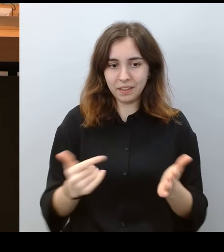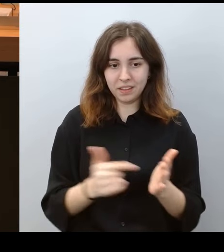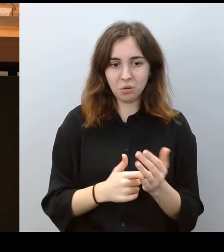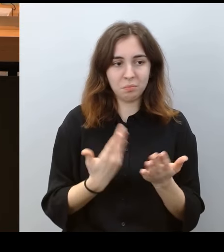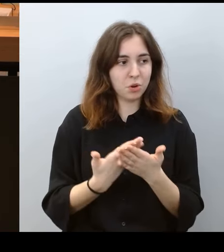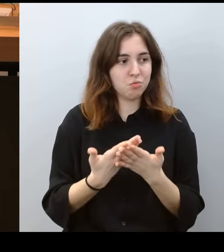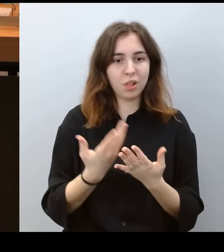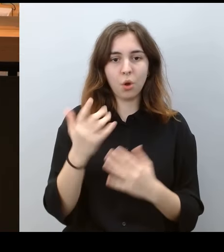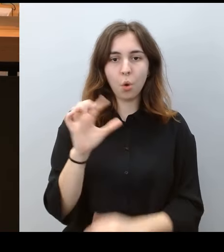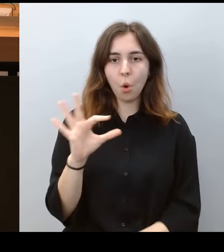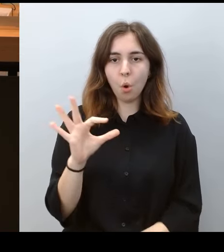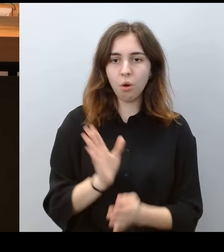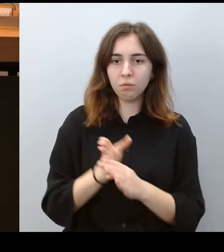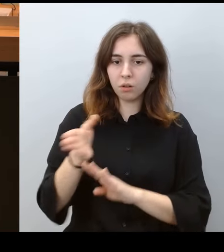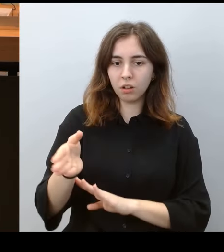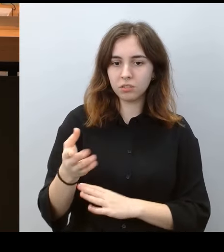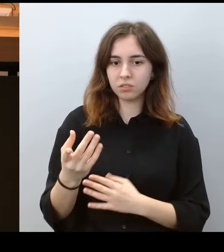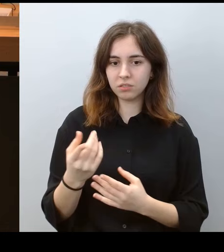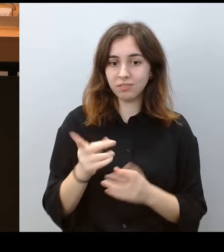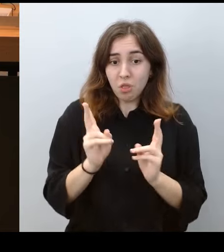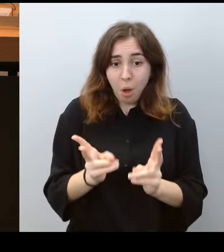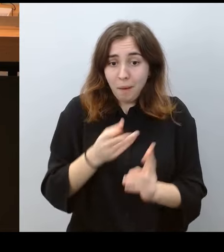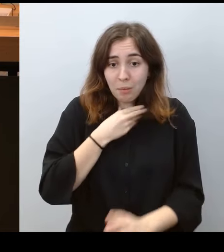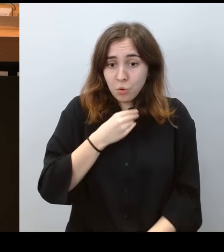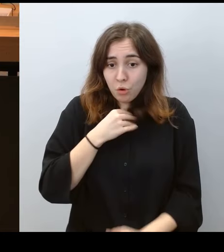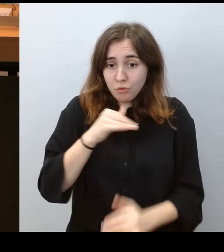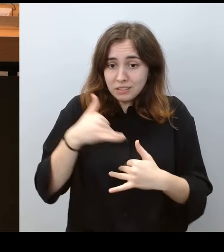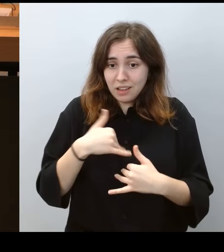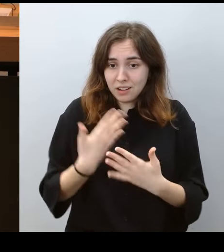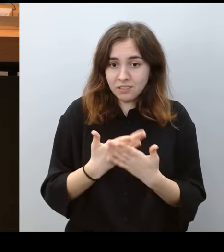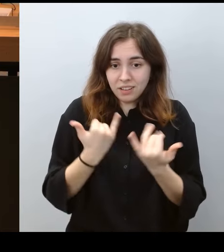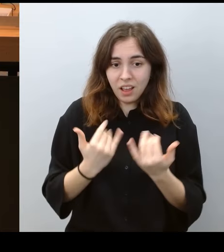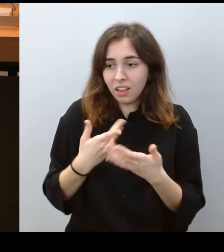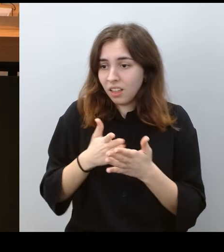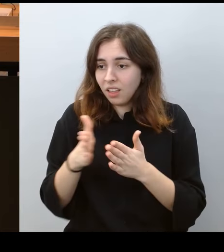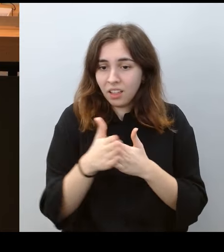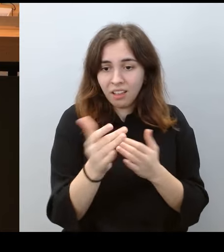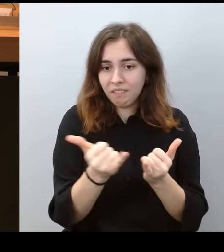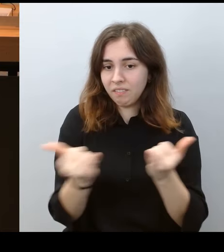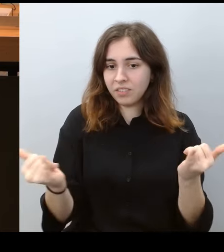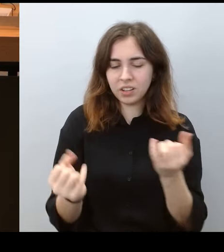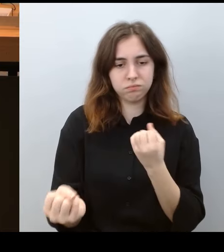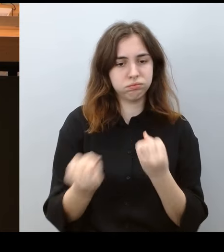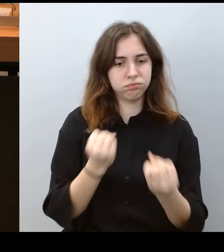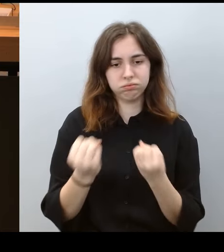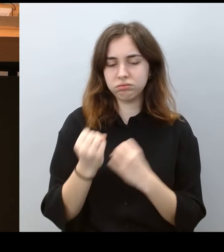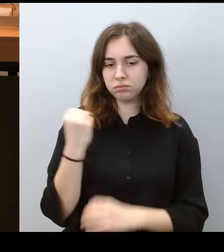Bedürfnis zu einer unerreichbaren Tortur wird. Das führt dazu, dass Obdachlose im Rollstuhl in Zeitlupe vor